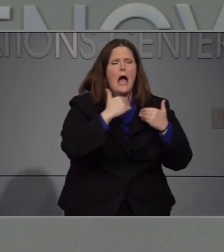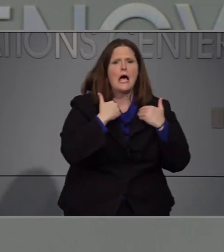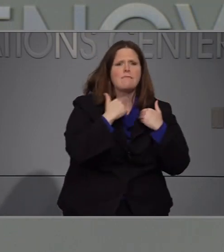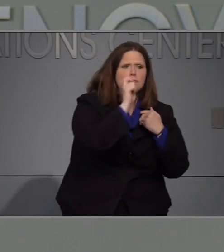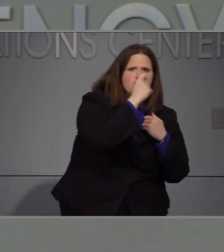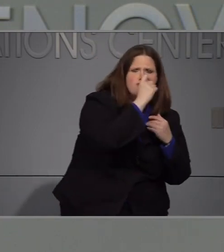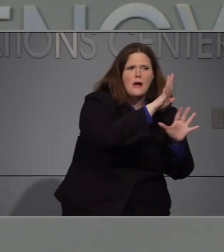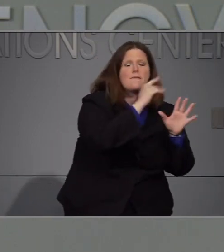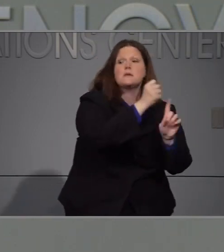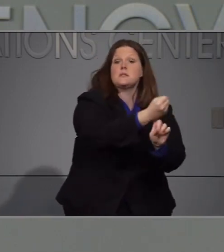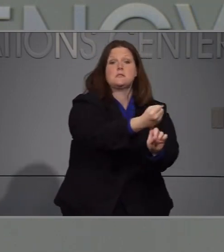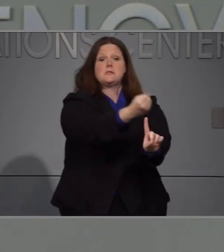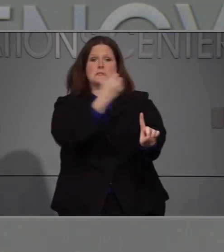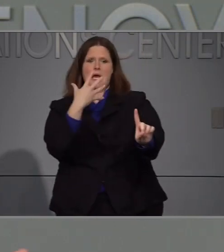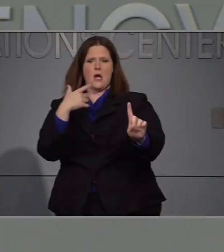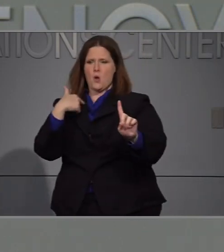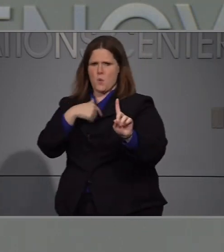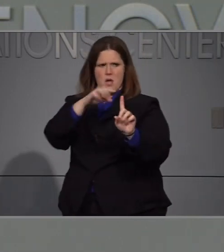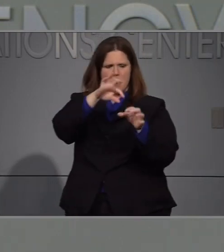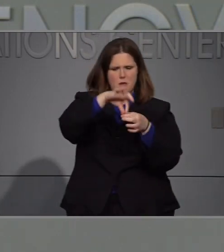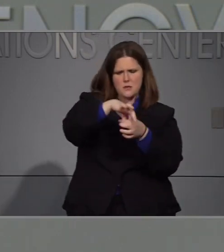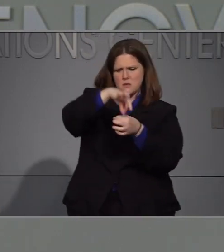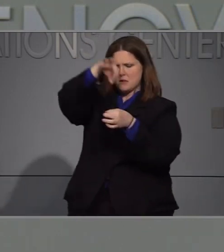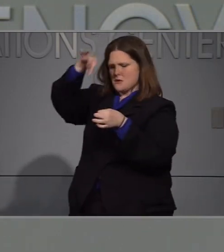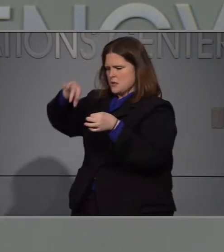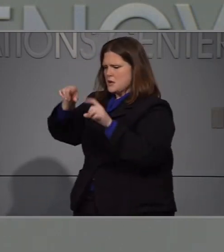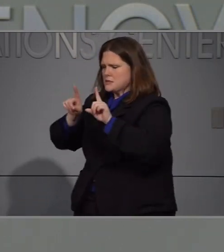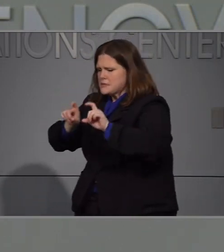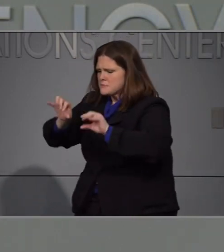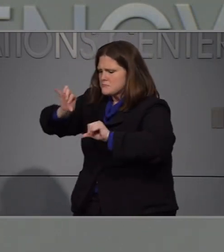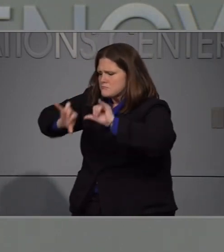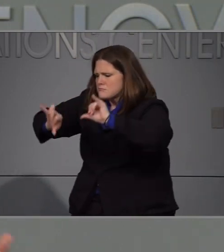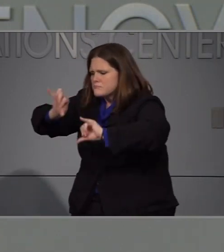que está sucediendo los sistemas de salud particular a la mejor van a estar haciendo